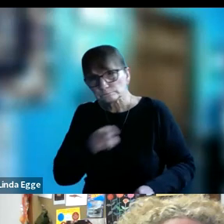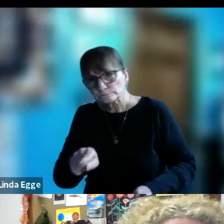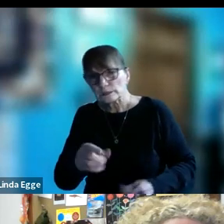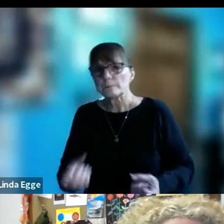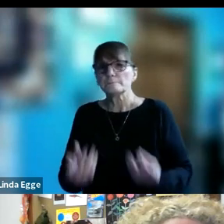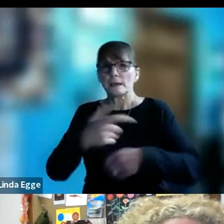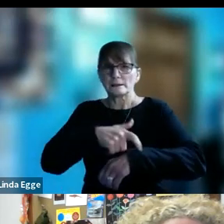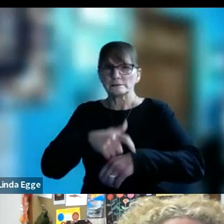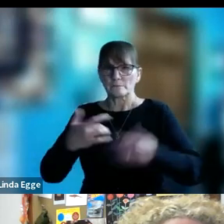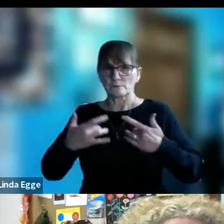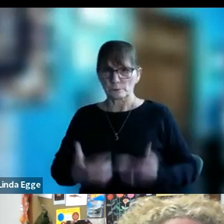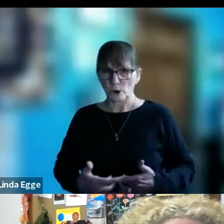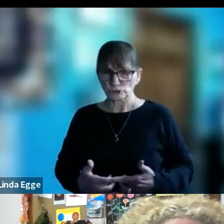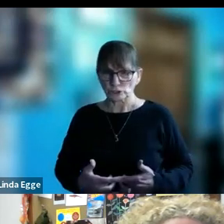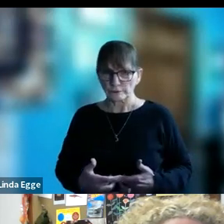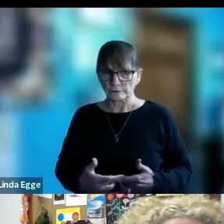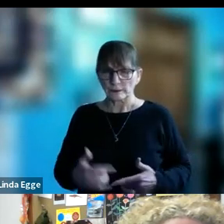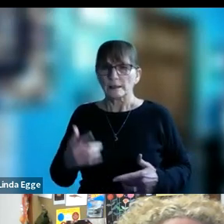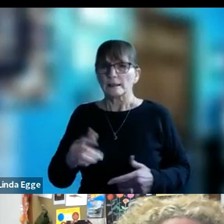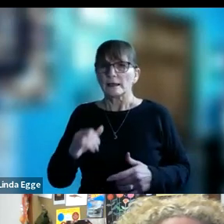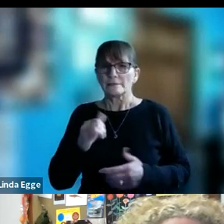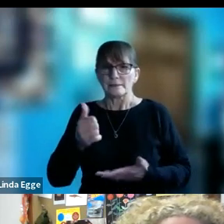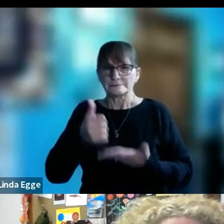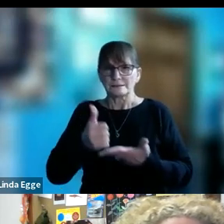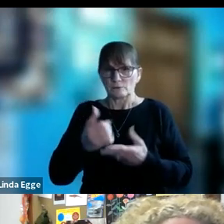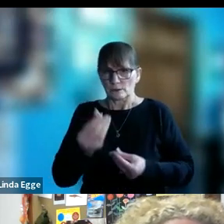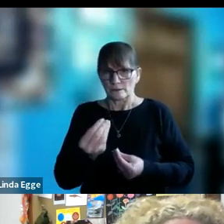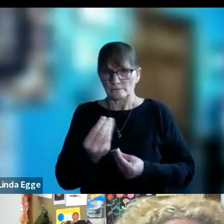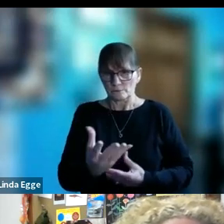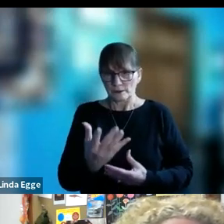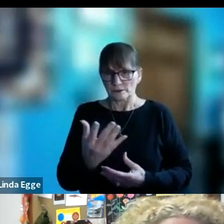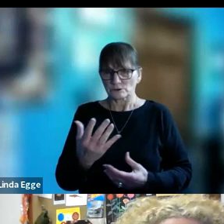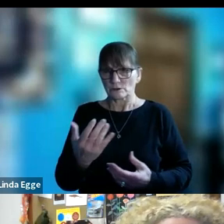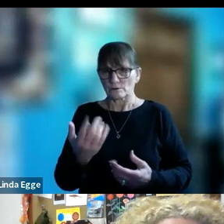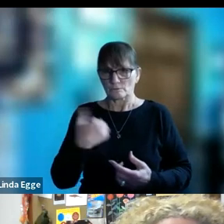por depresión, esa es información útil que debemos tener. Por un lado, los reviso